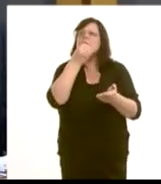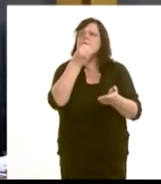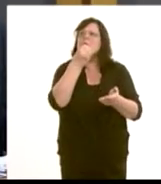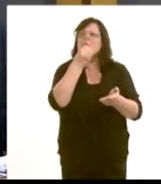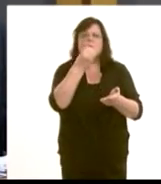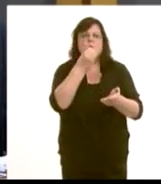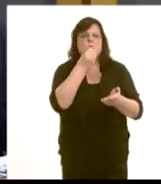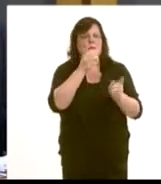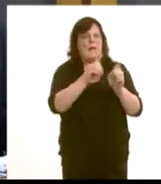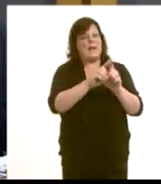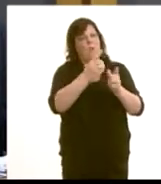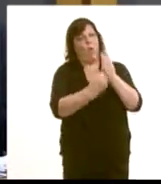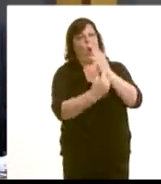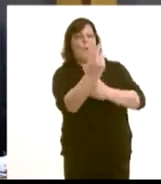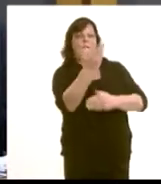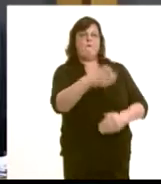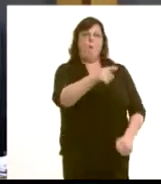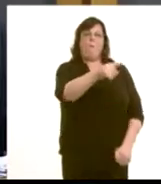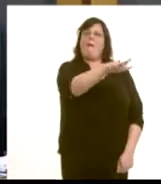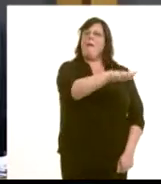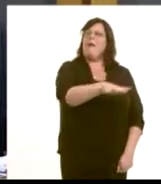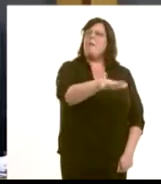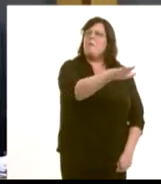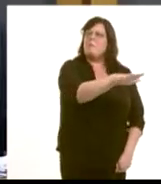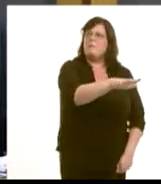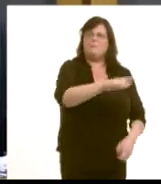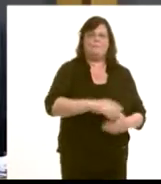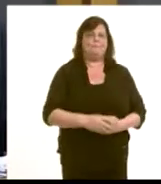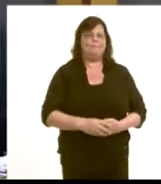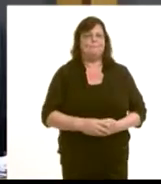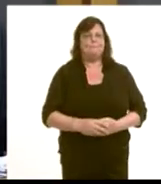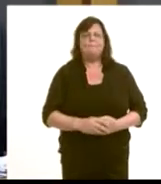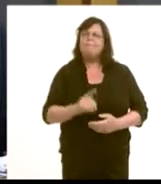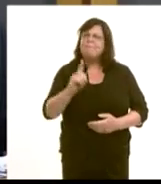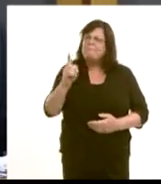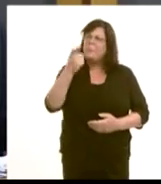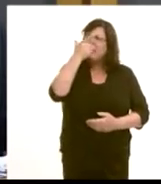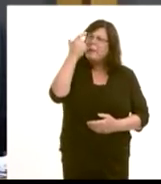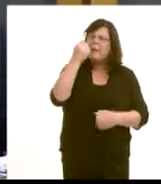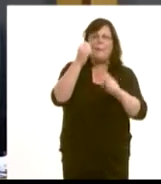Gan fod, yn Ùl beth rwyín ei ddeall, PGI yn mynd law yn llaw gydag aelodaeth oír Undeb